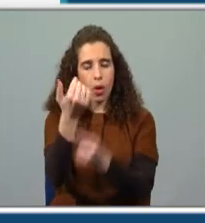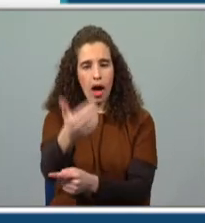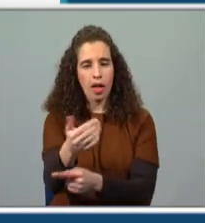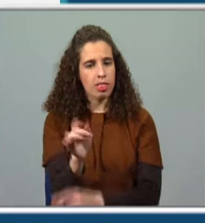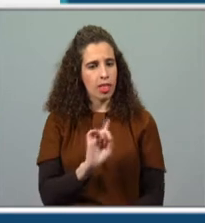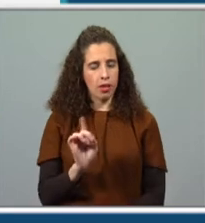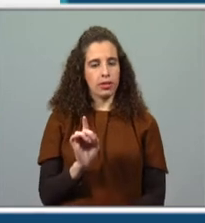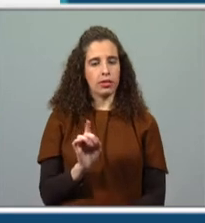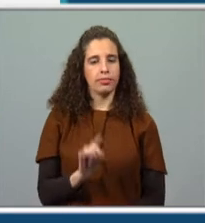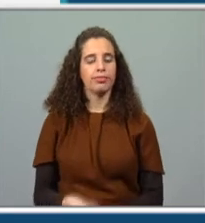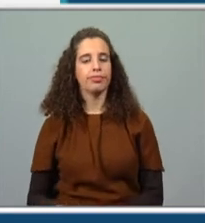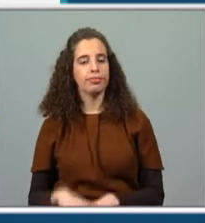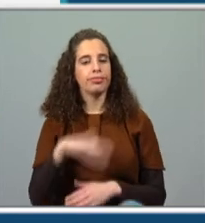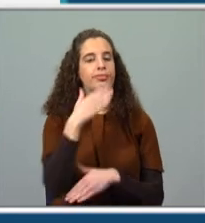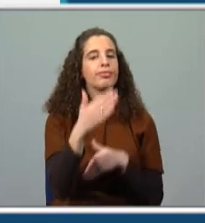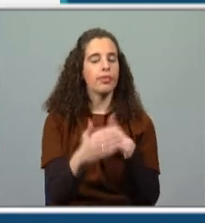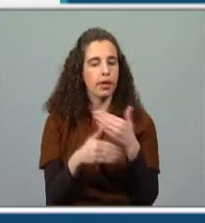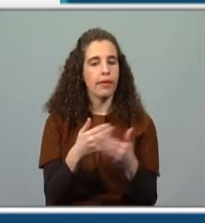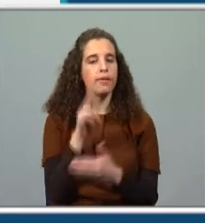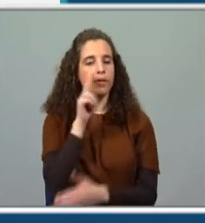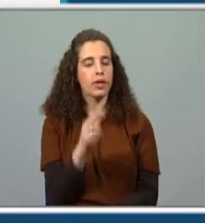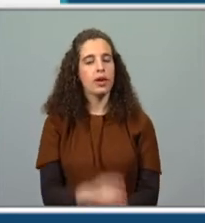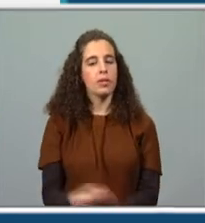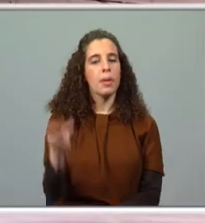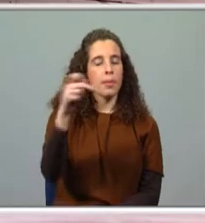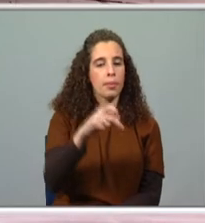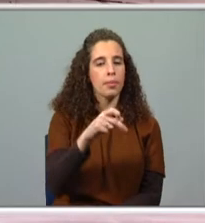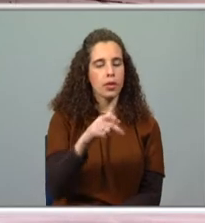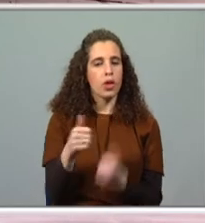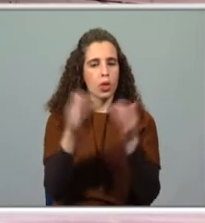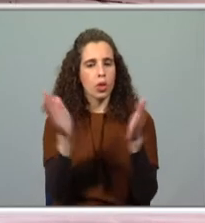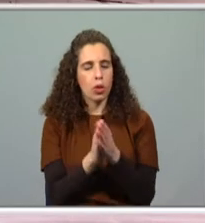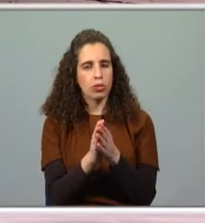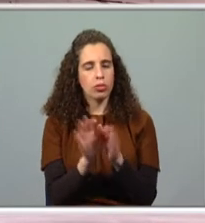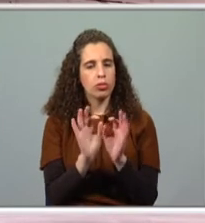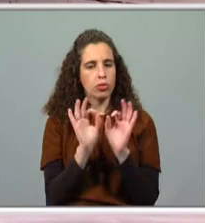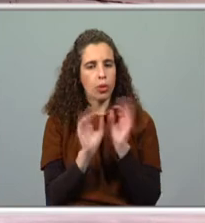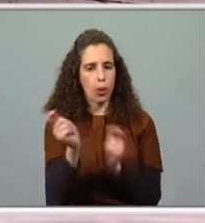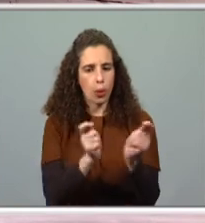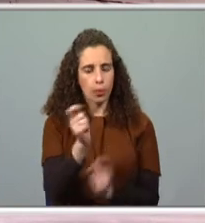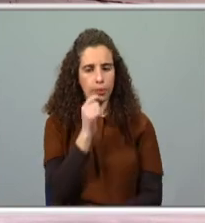Vamos então ver como é que eles nos aparecem todos todos todos 那麼讓我們看看他們是如何出現 全部 全部